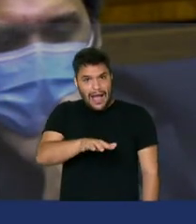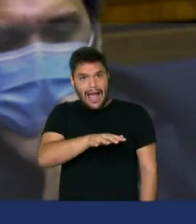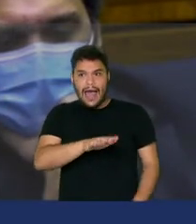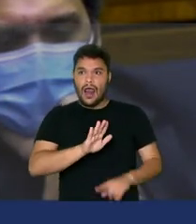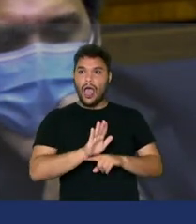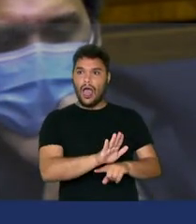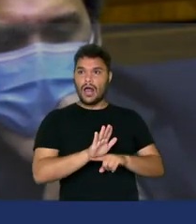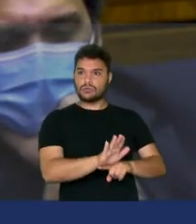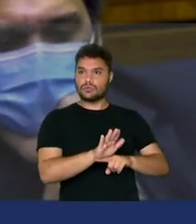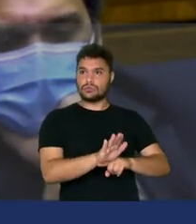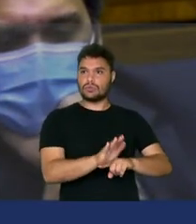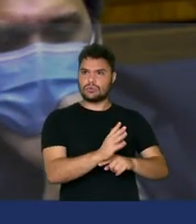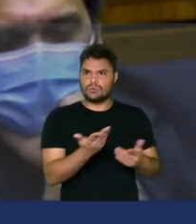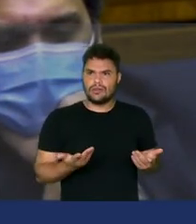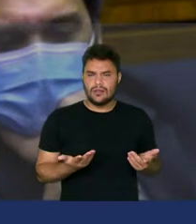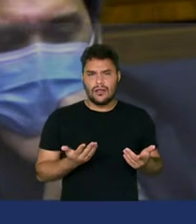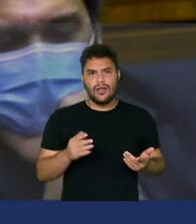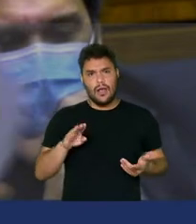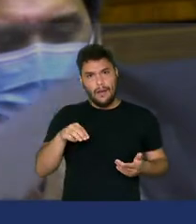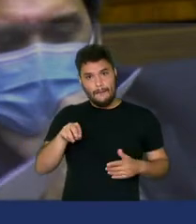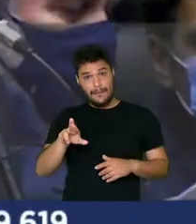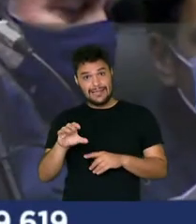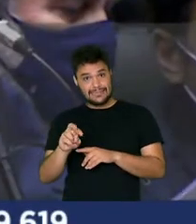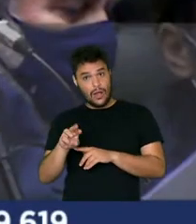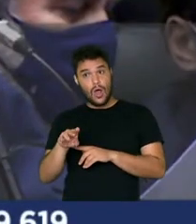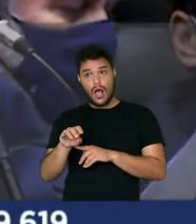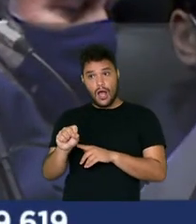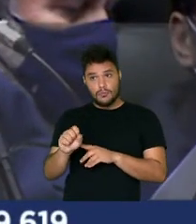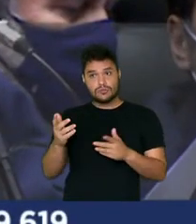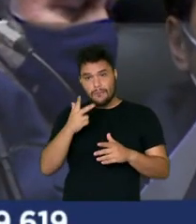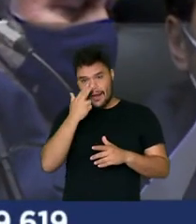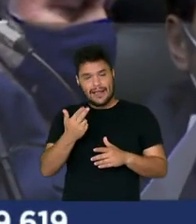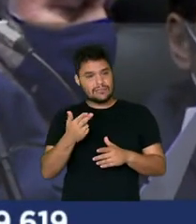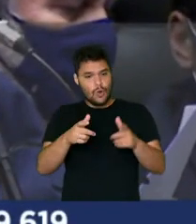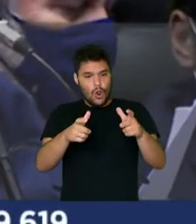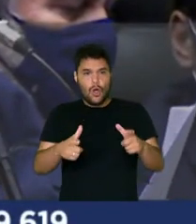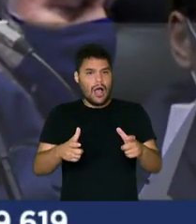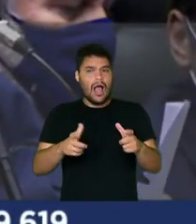POSSÍVEL TER UM SEGMENTO TÃO PRIVILEGIADO E COMO MUITO BEM DISSE O DEPUTADO MARCELO VAMOS, VÃO TRANSFORMAR EM UM